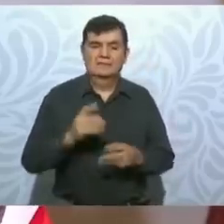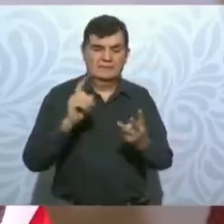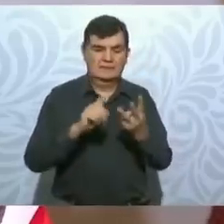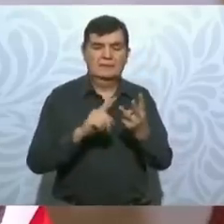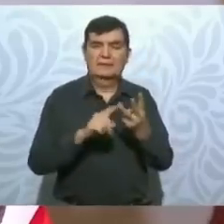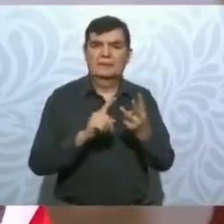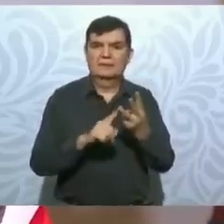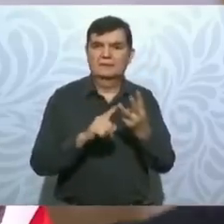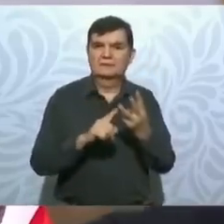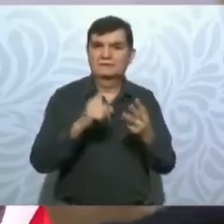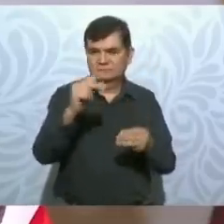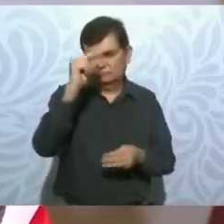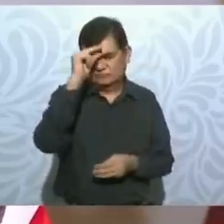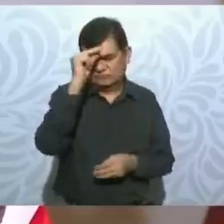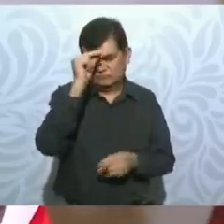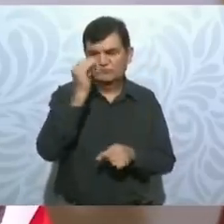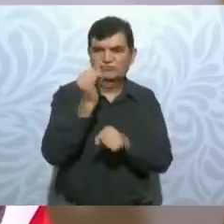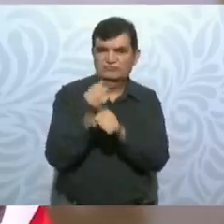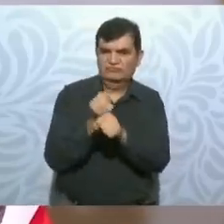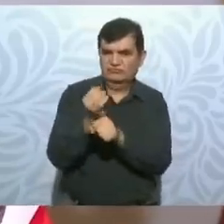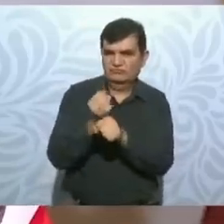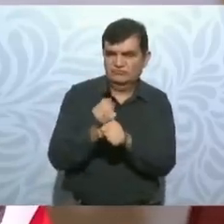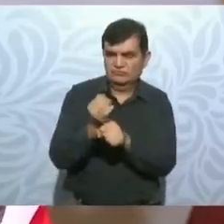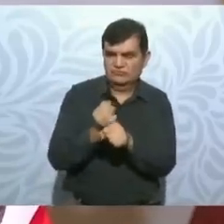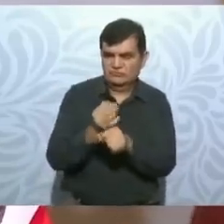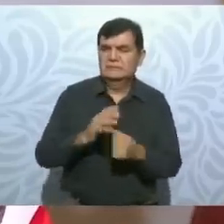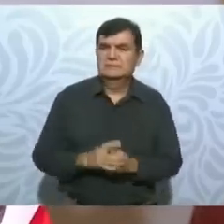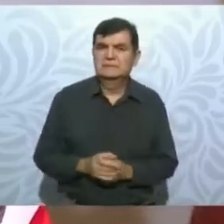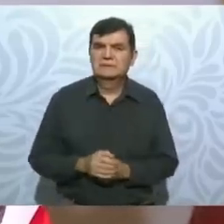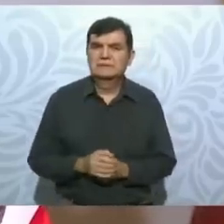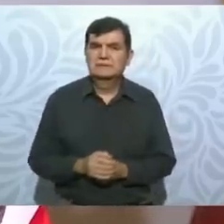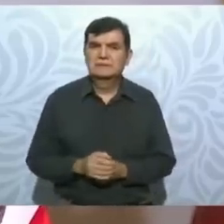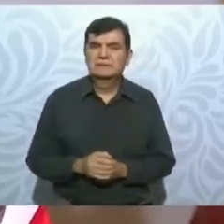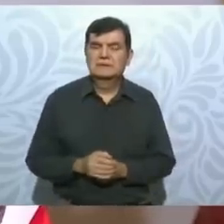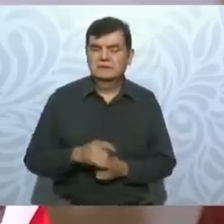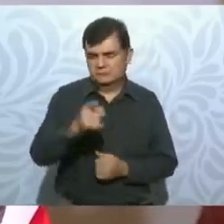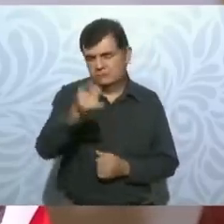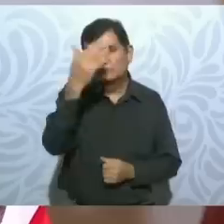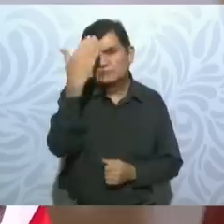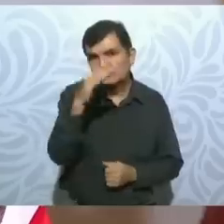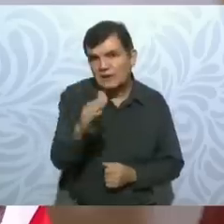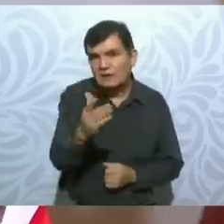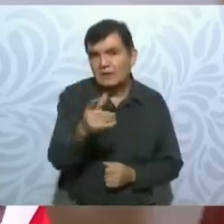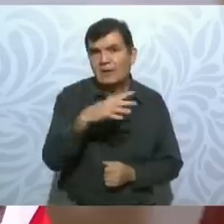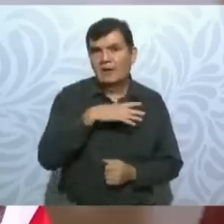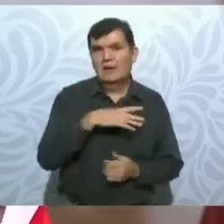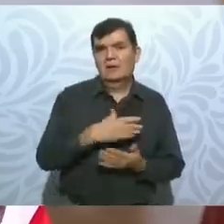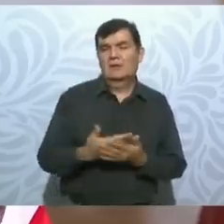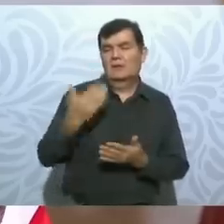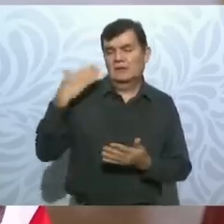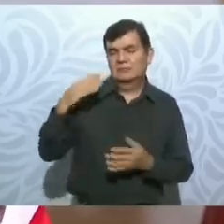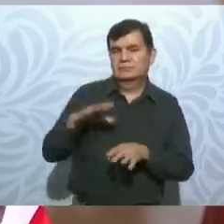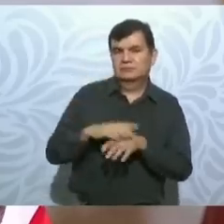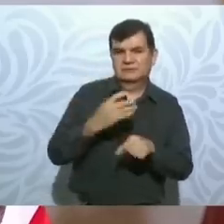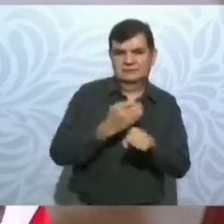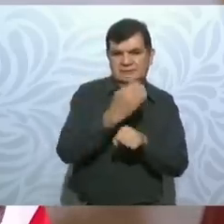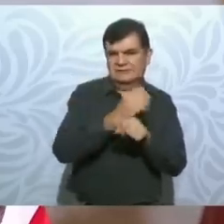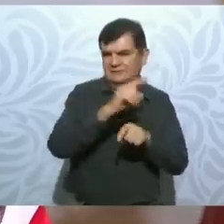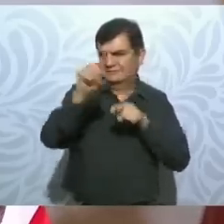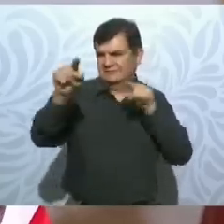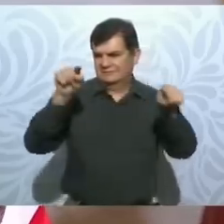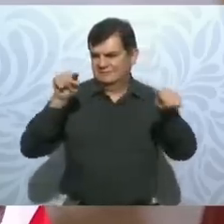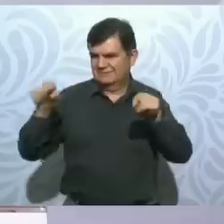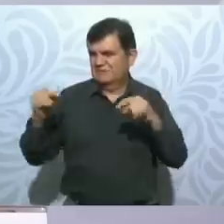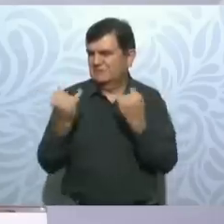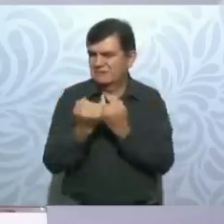inteligencia e investigación como saben pasó por muchos de sus estados eh modificamos el artículo